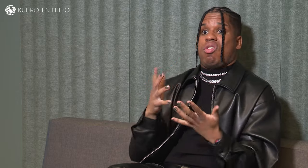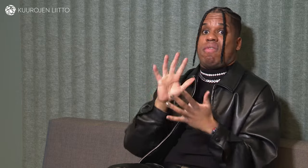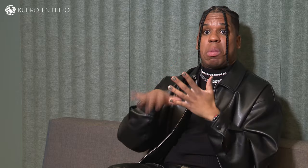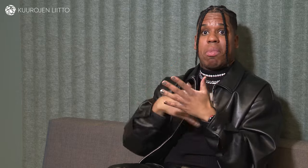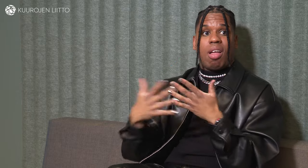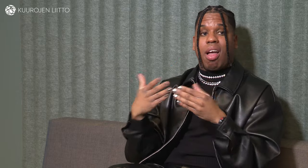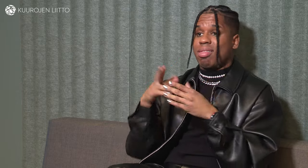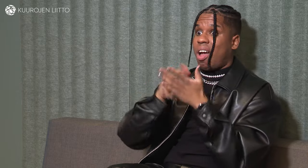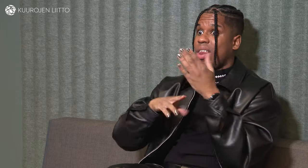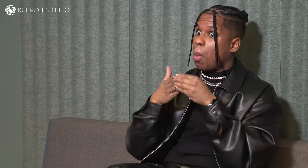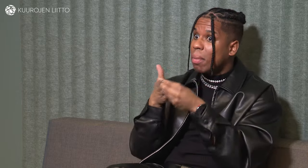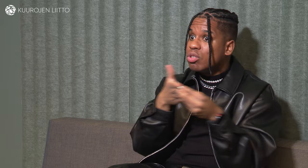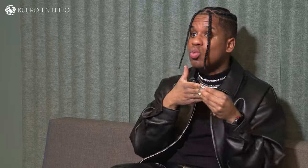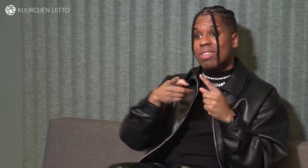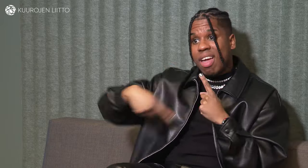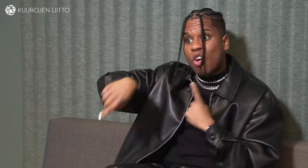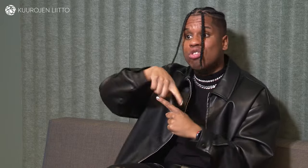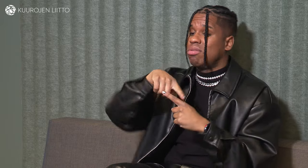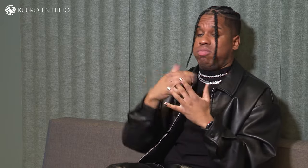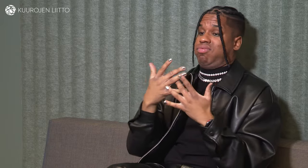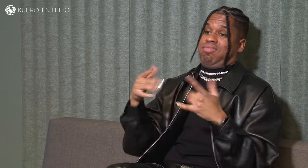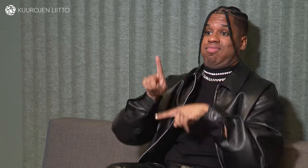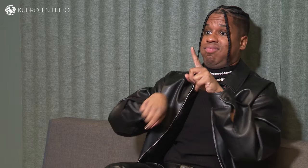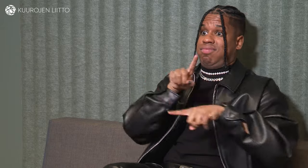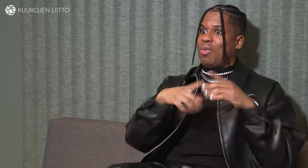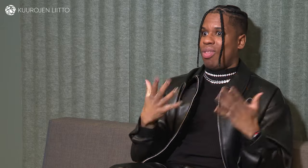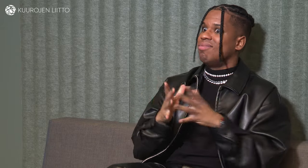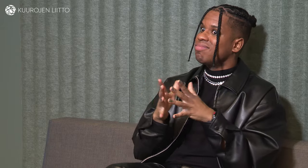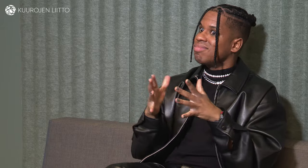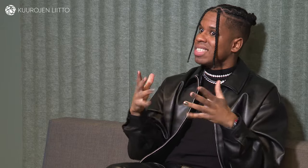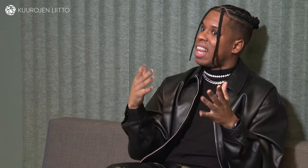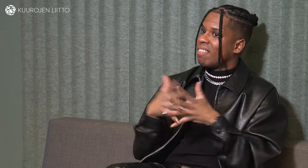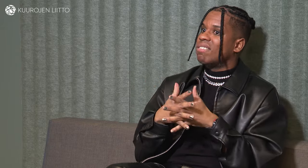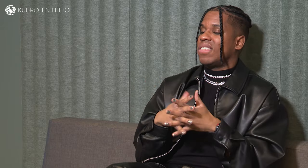ja viittomakielisten taideopastuskierrosten myötä, -